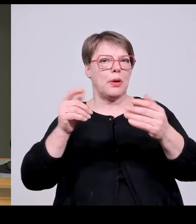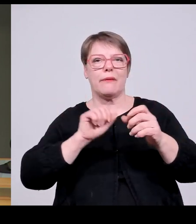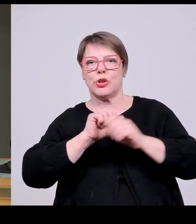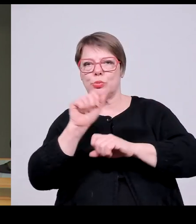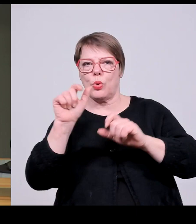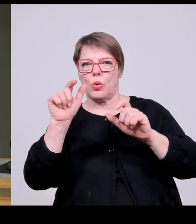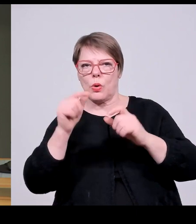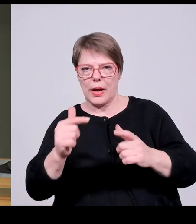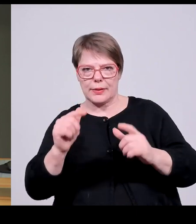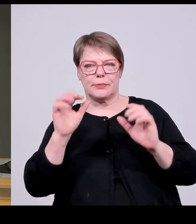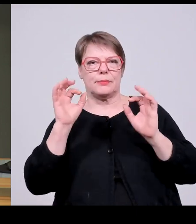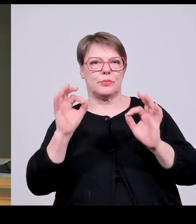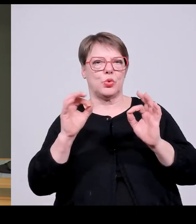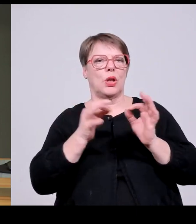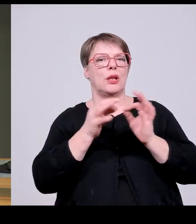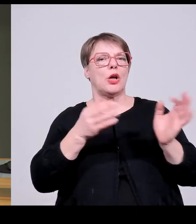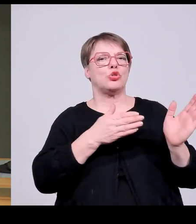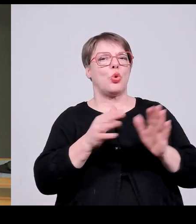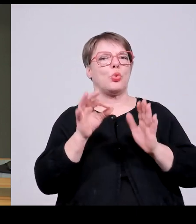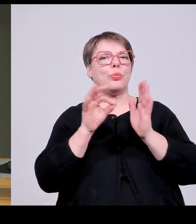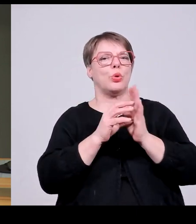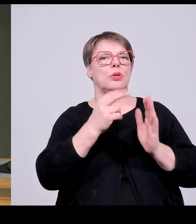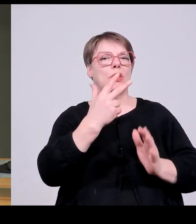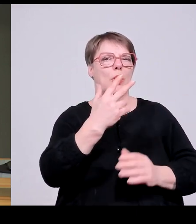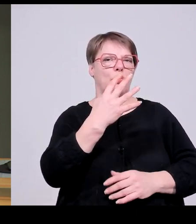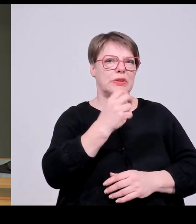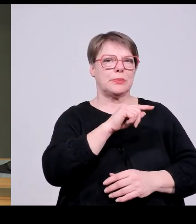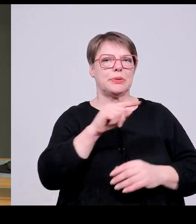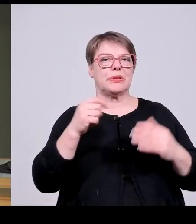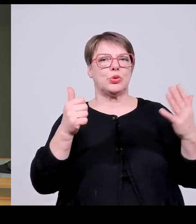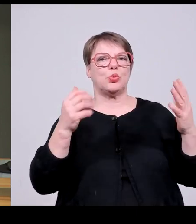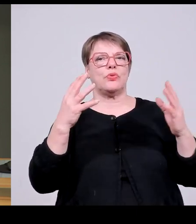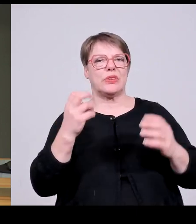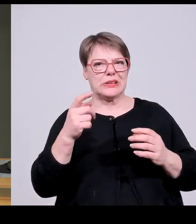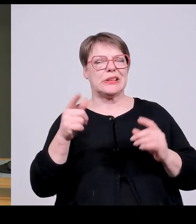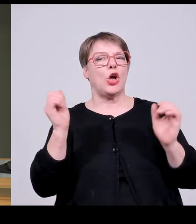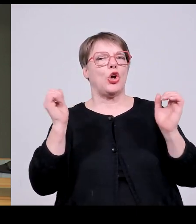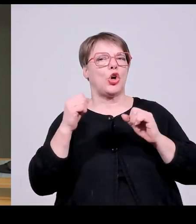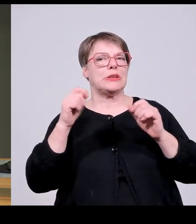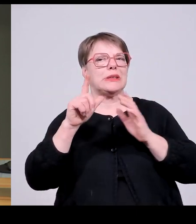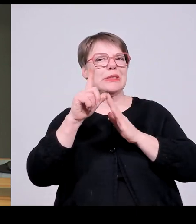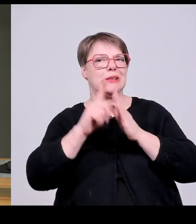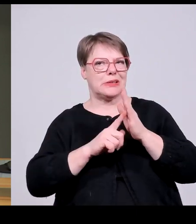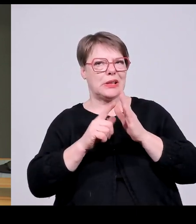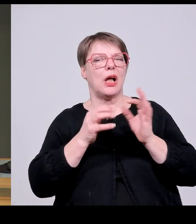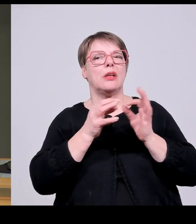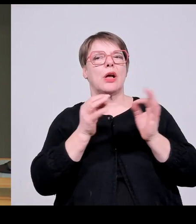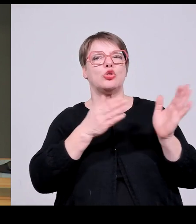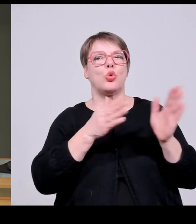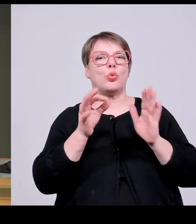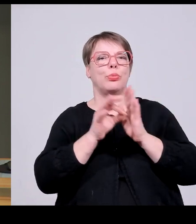Vorgeschlagen wird die Überweisung des Antrags an den Hauptausschuss. Auch hier höre ich keinen Widerspruch, so dass wir so verfahren können.